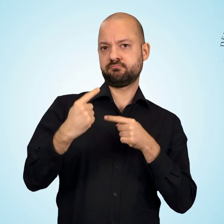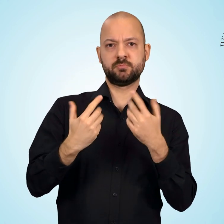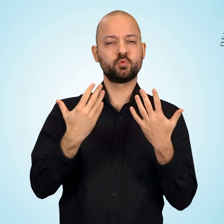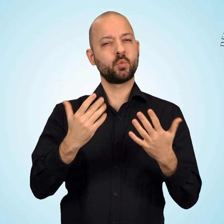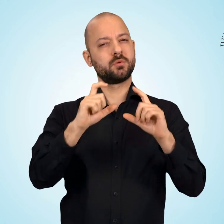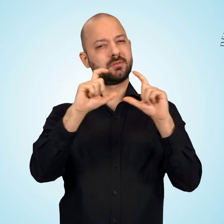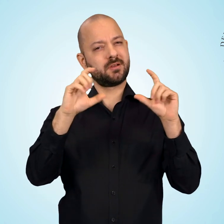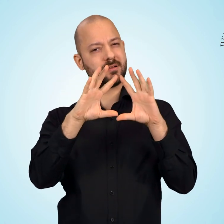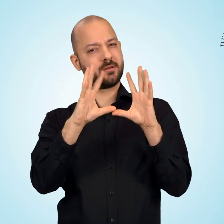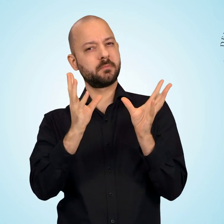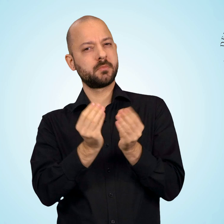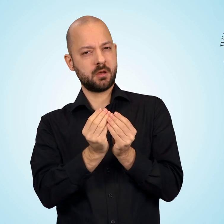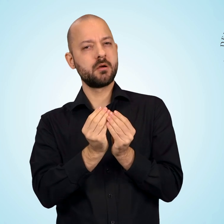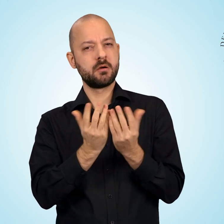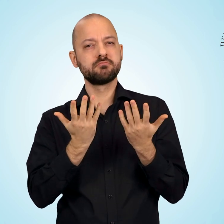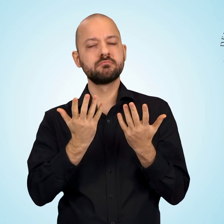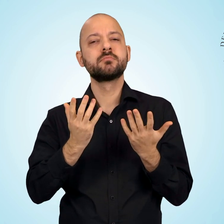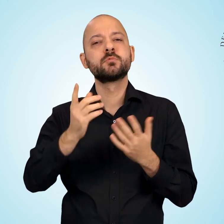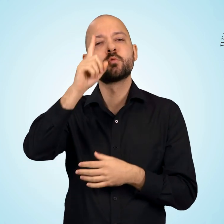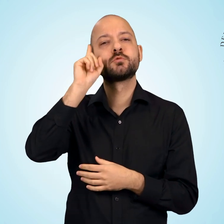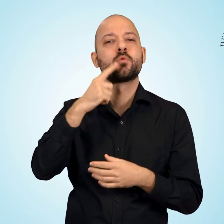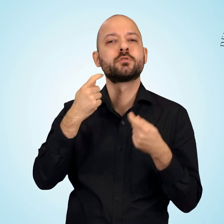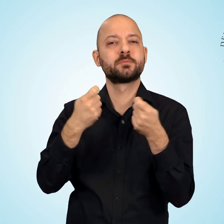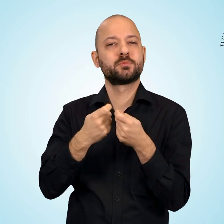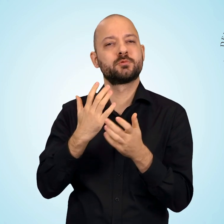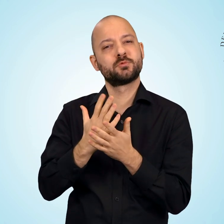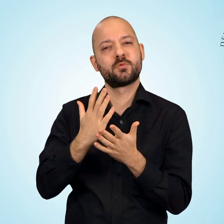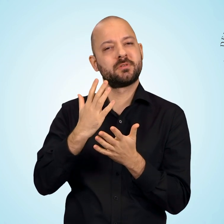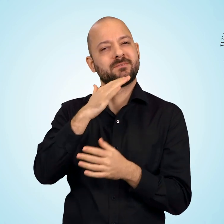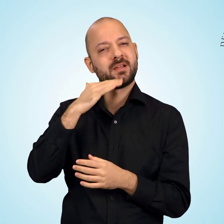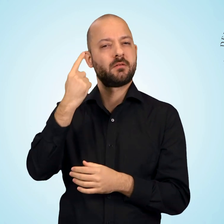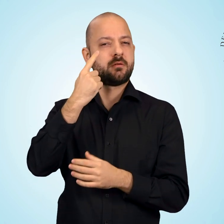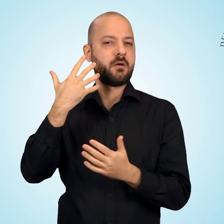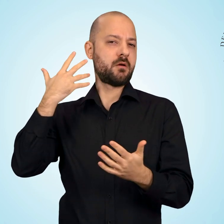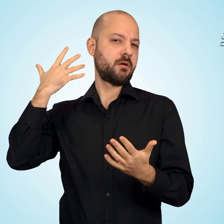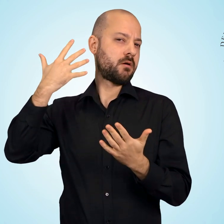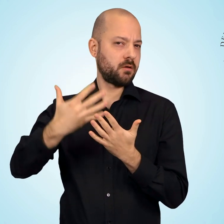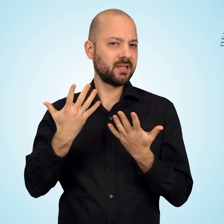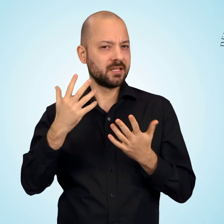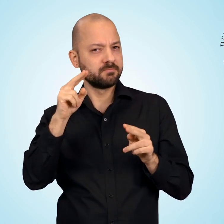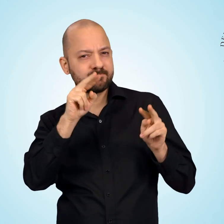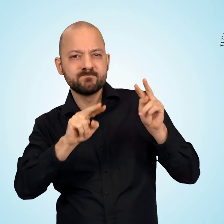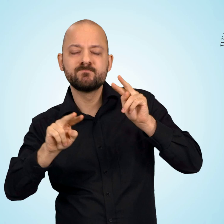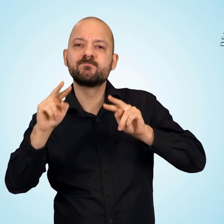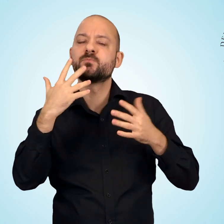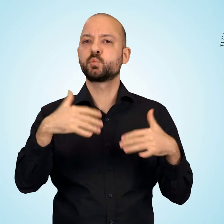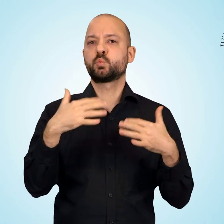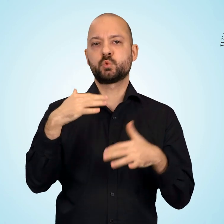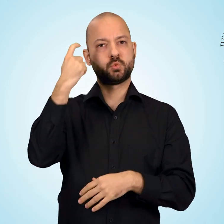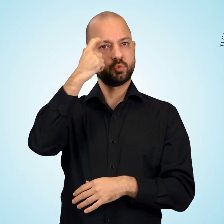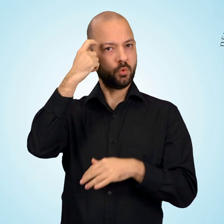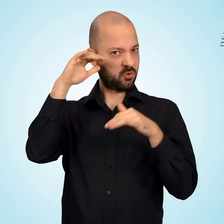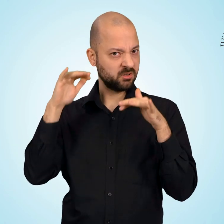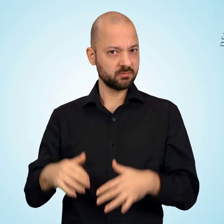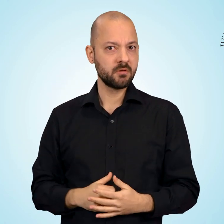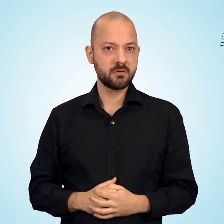Dieses Thema verfolgt der DGB e. V. bereits seit vielen Jahren mit großer Sorge,